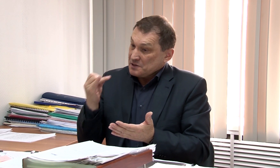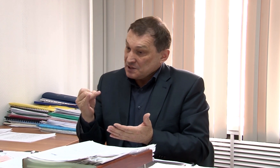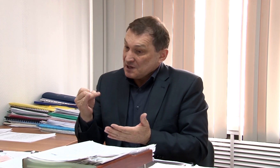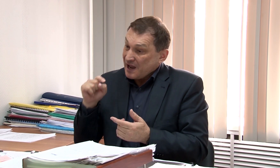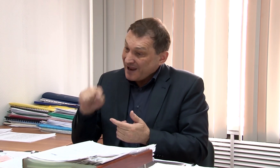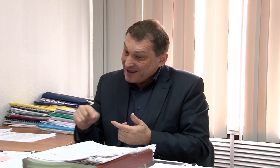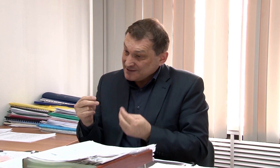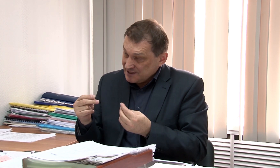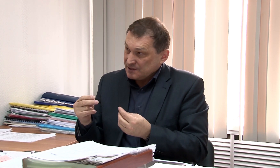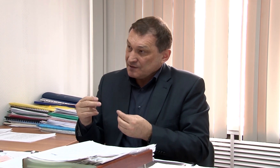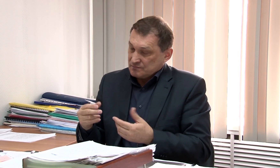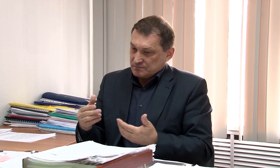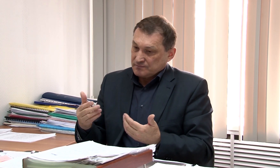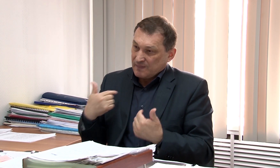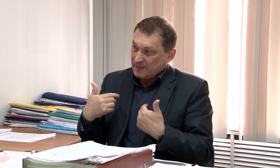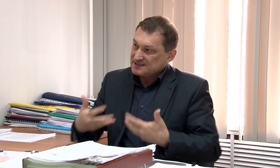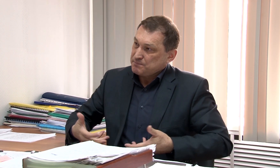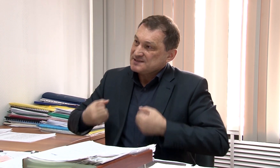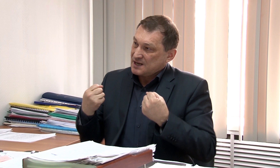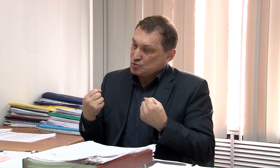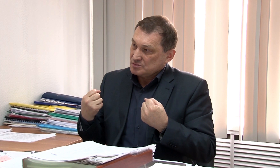И эти деньги нас спасают.